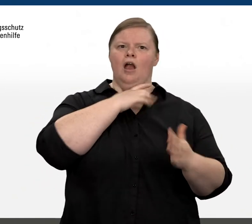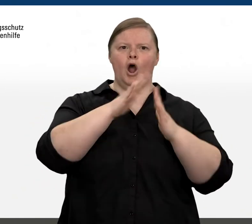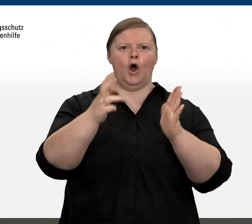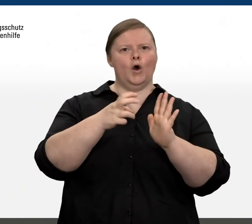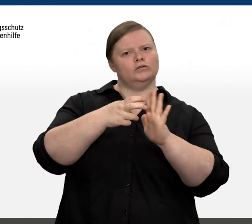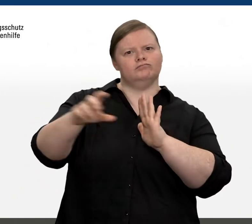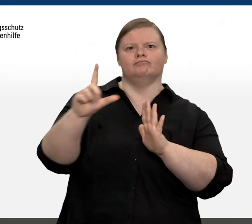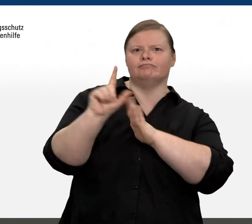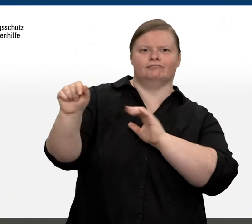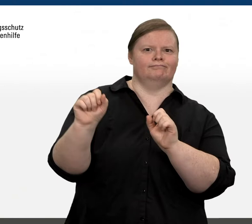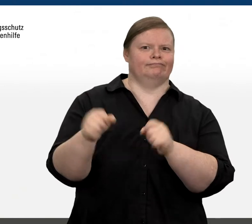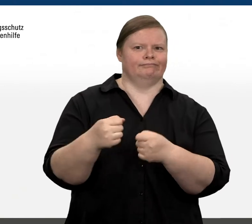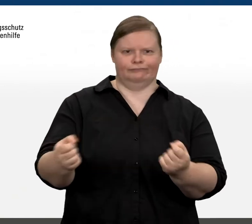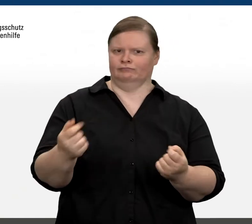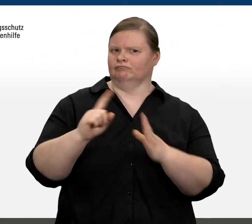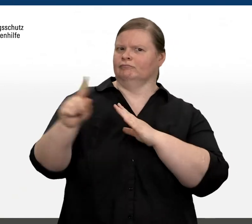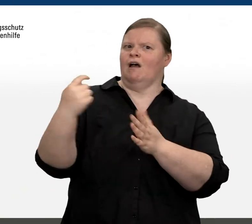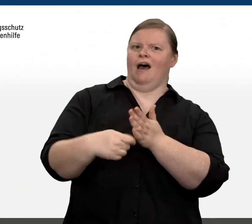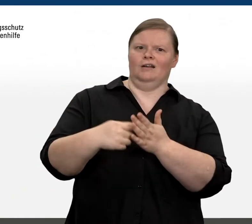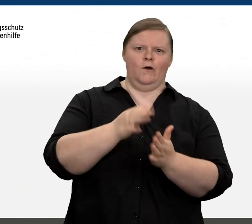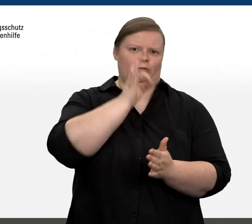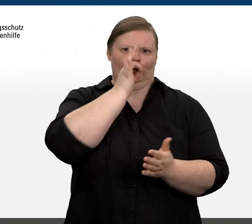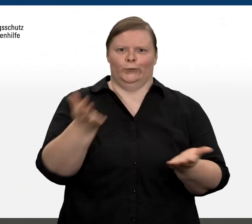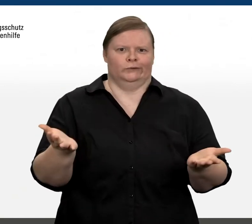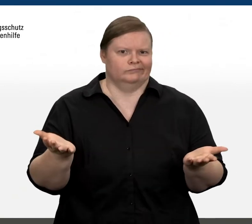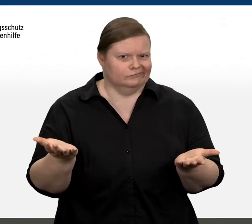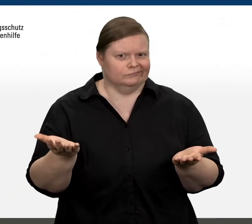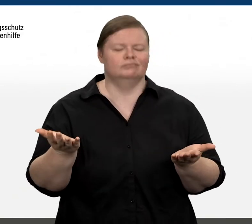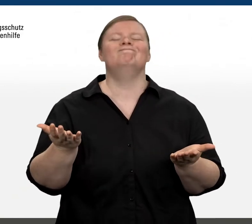nicht mehr das Haus verlassen können, um einkaufen zu gehen ist es wichtig,